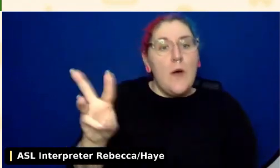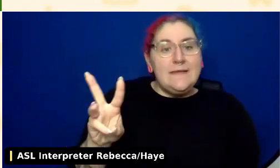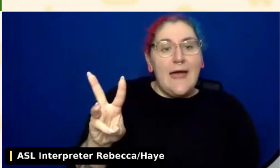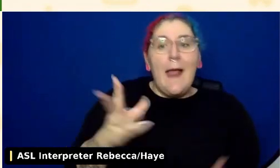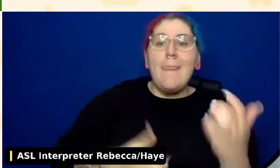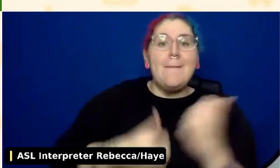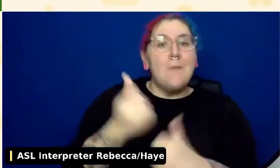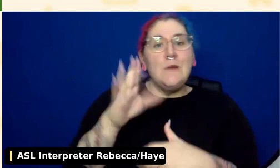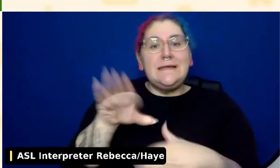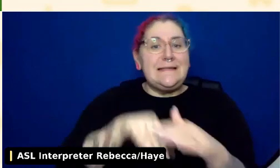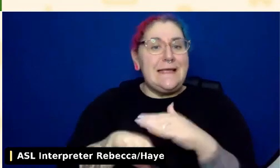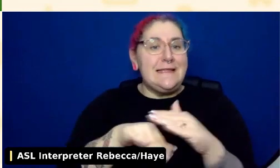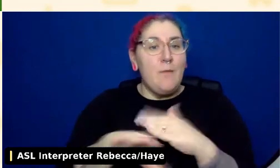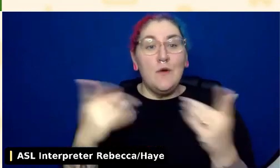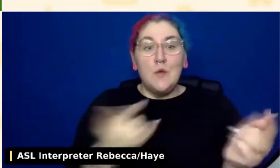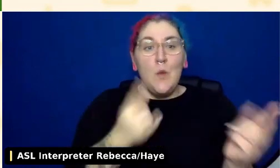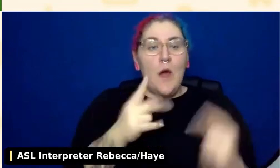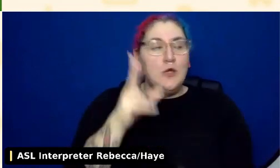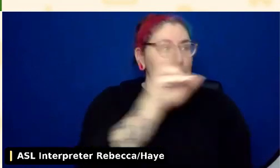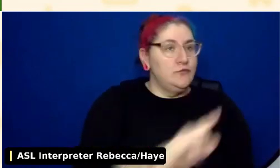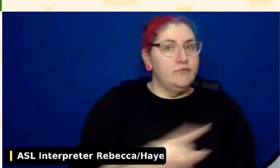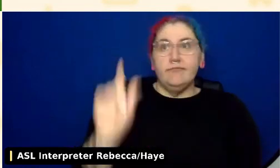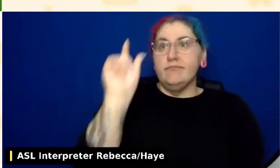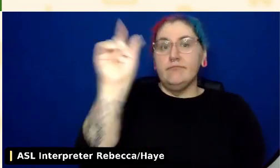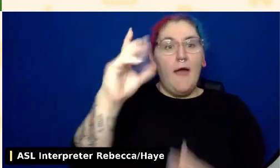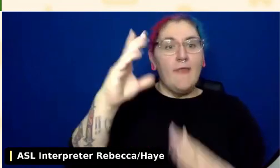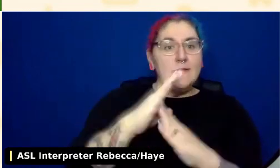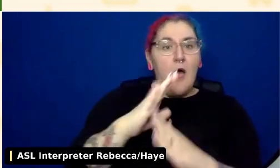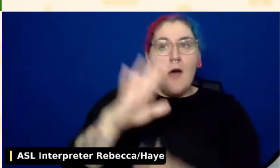El resto se puede utilizar según las preferencias de su sistema, ¿verdad?